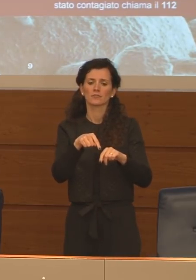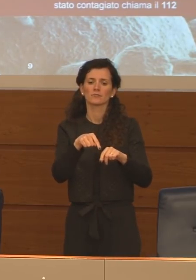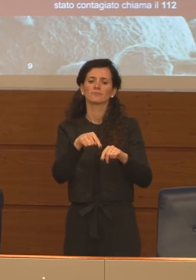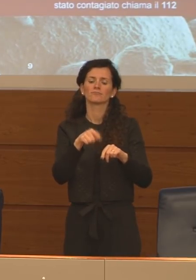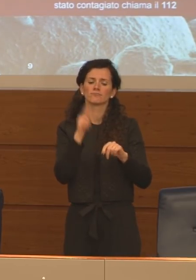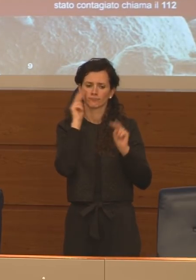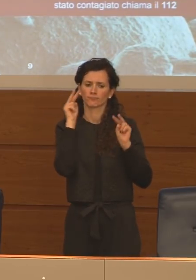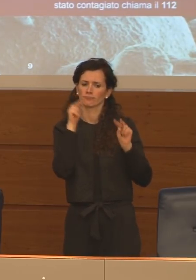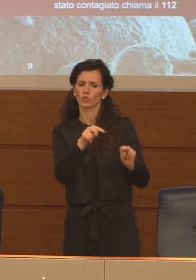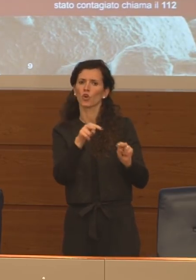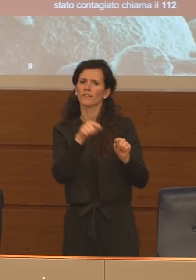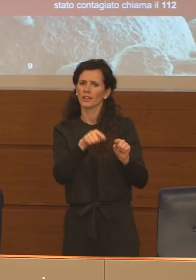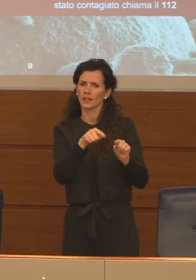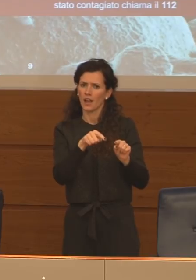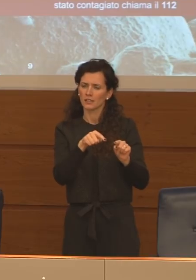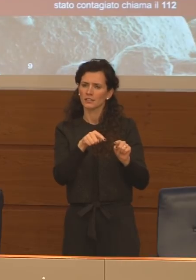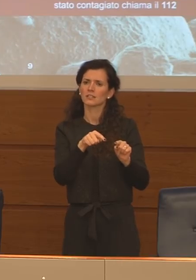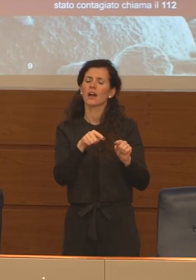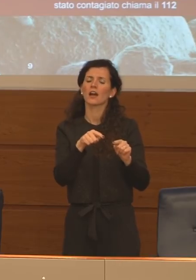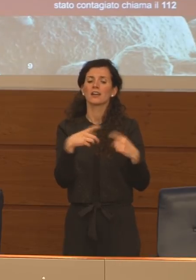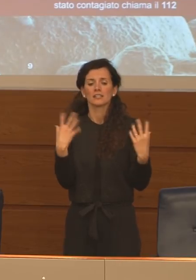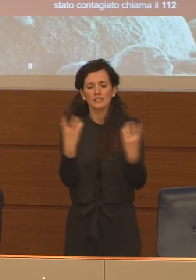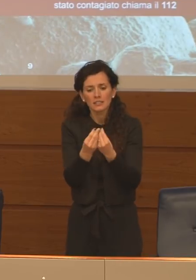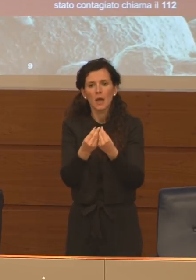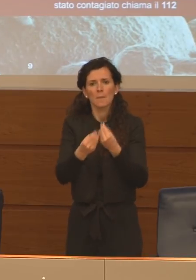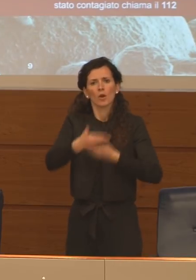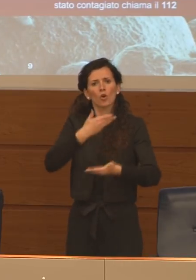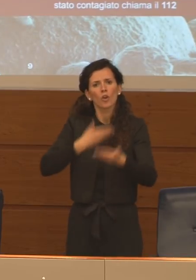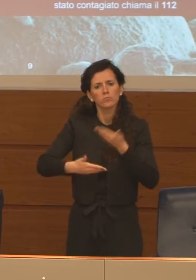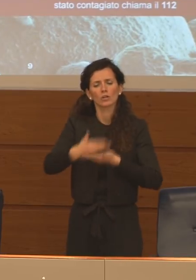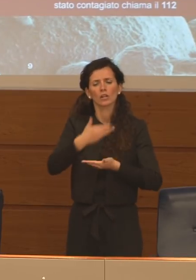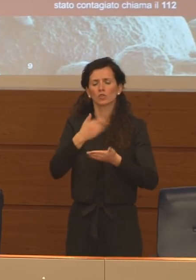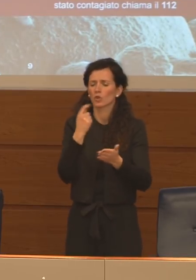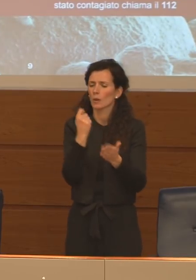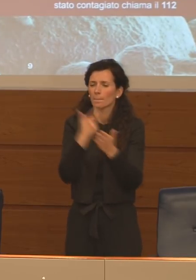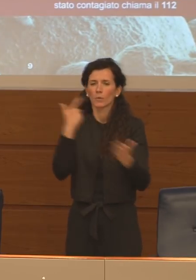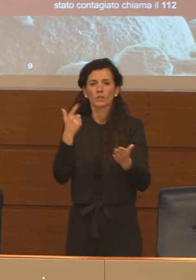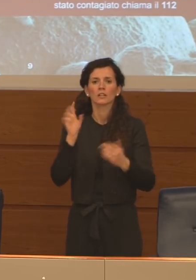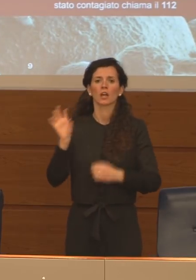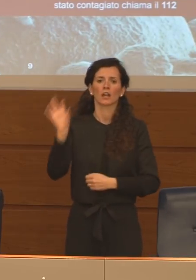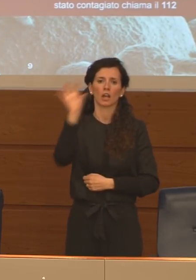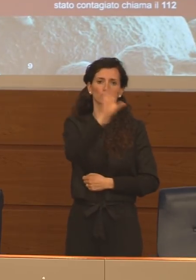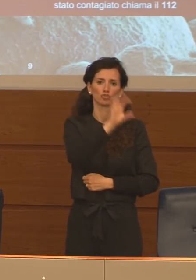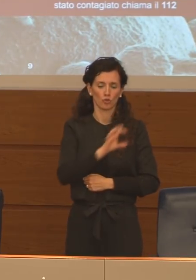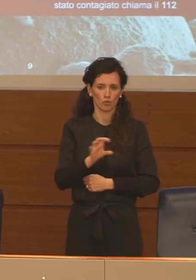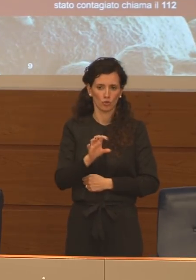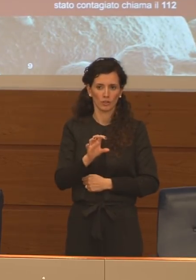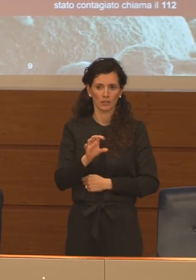fondamentale collaborazione con le regioni in particolare con tutte le